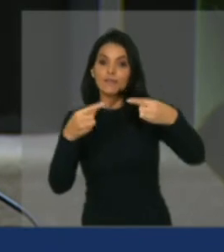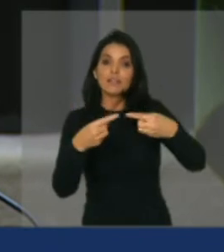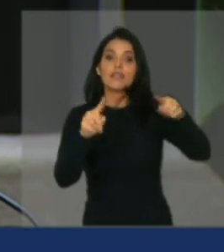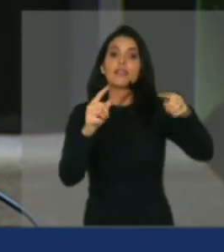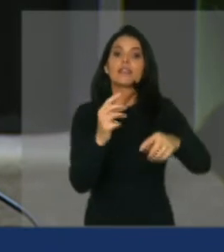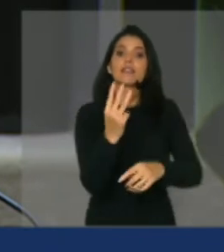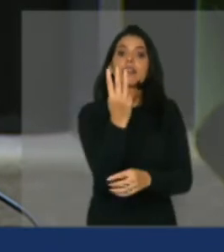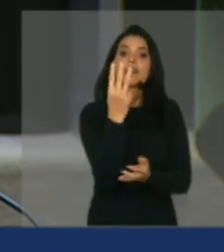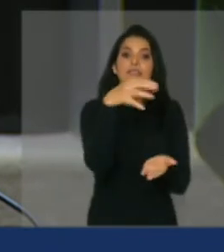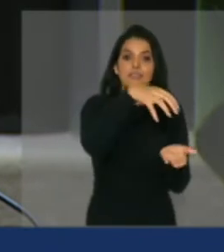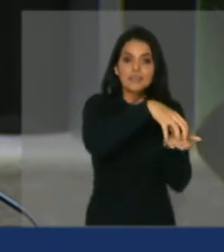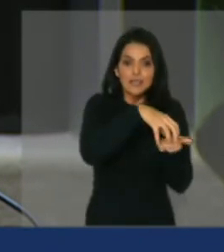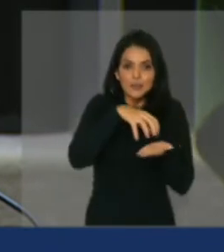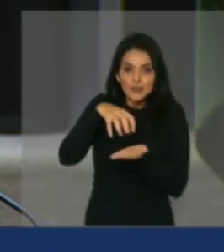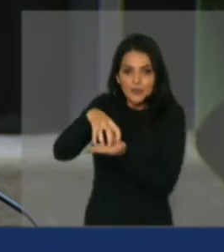INAUGURAMOS A REGIÃO DO CAMPO DAS VERTENTES, NÉ , O